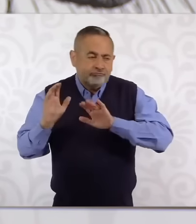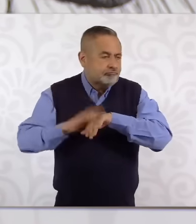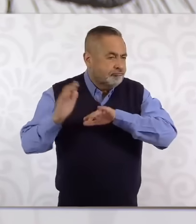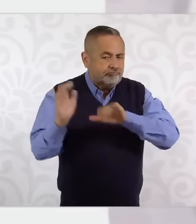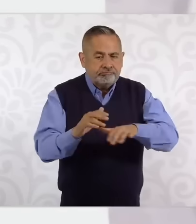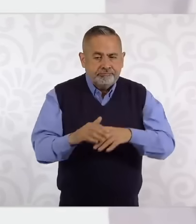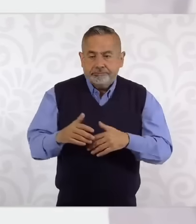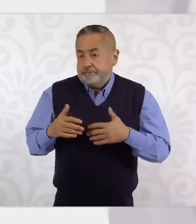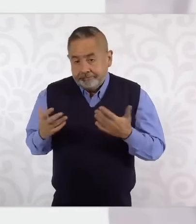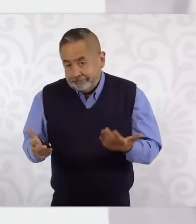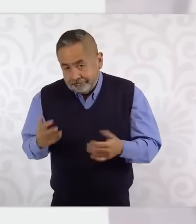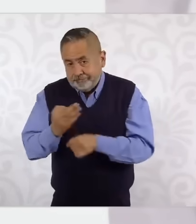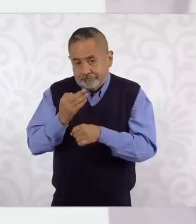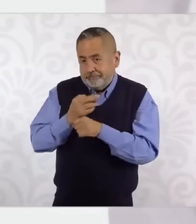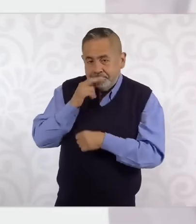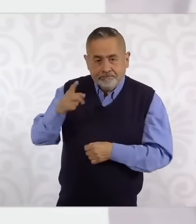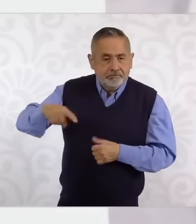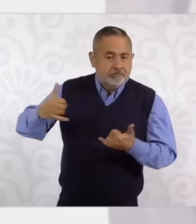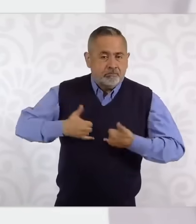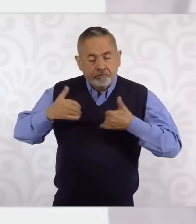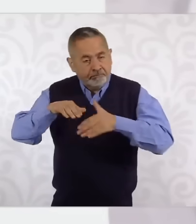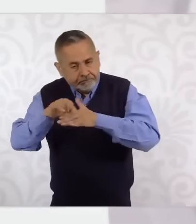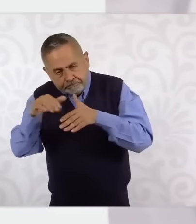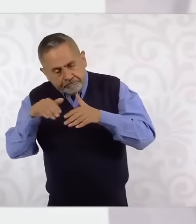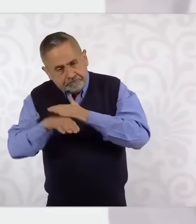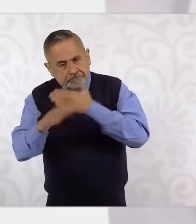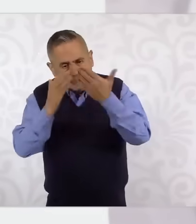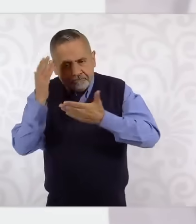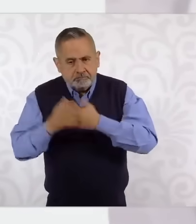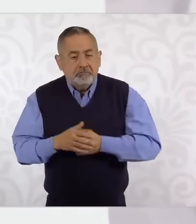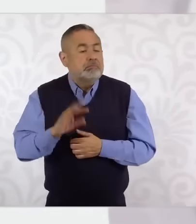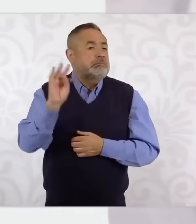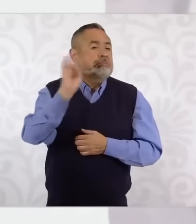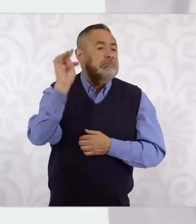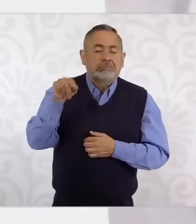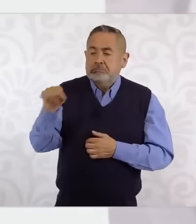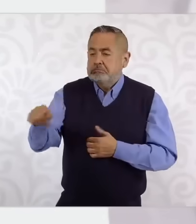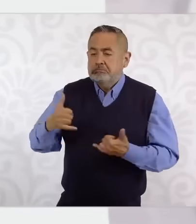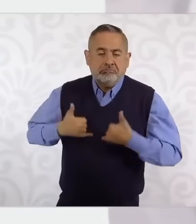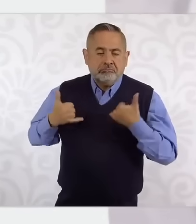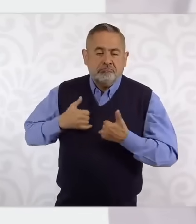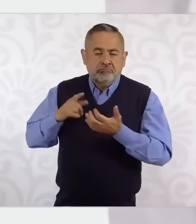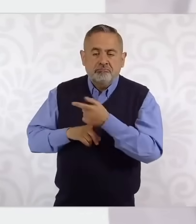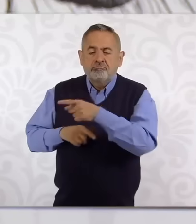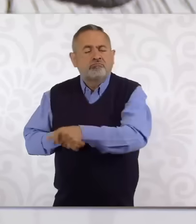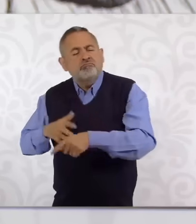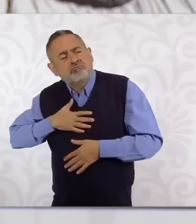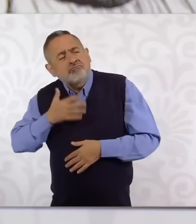canalizar mejor. Eh, si hay un joven, por ejemplo, que dice, pues es que eh yo quiero hacer deporte,